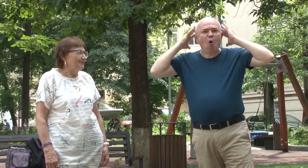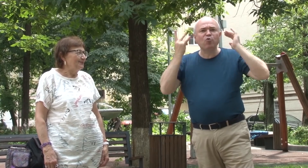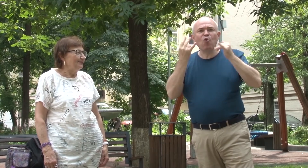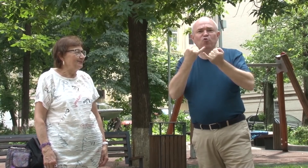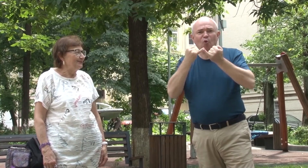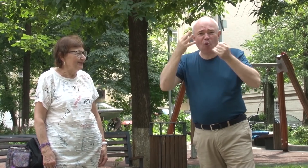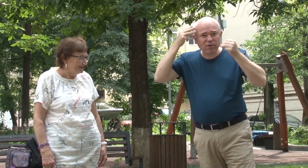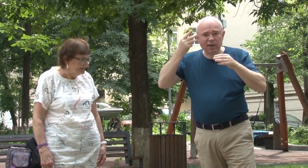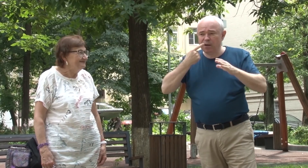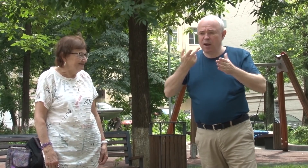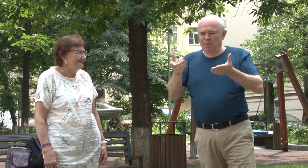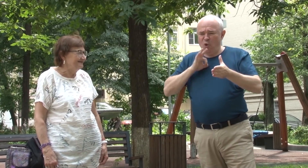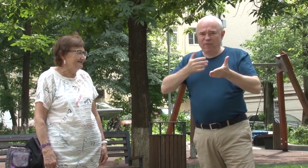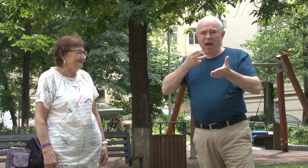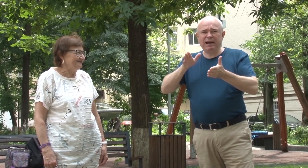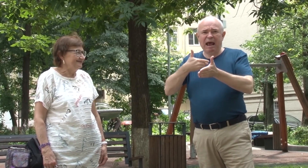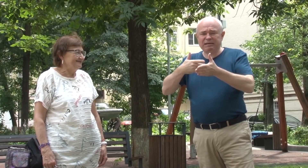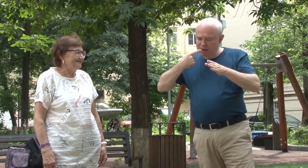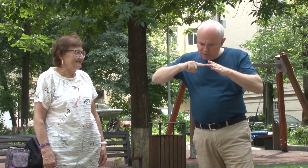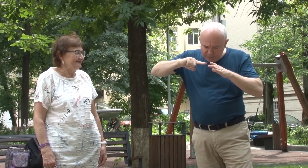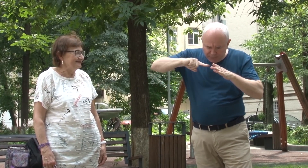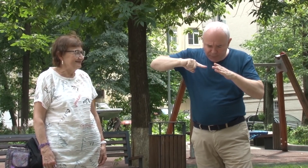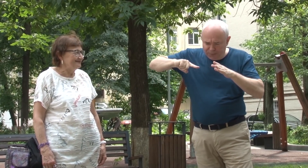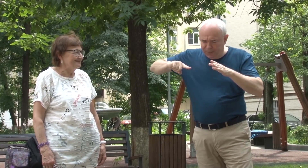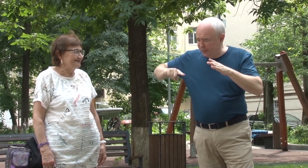волосы – желтыми. Пользовались какой-то краской…